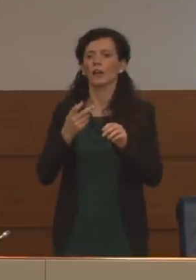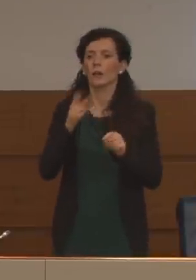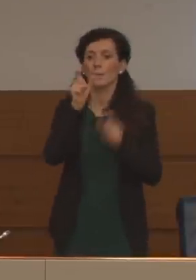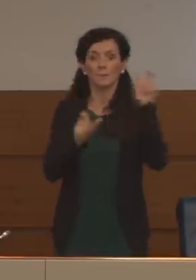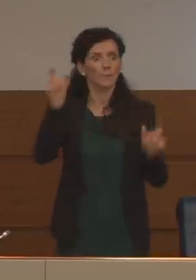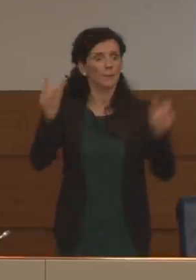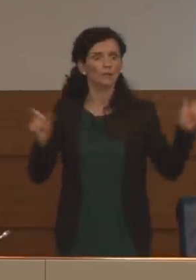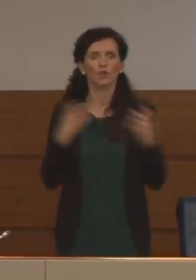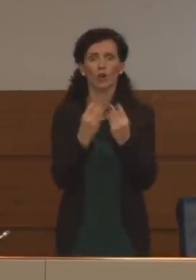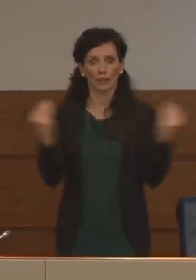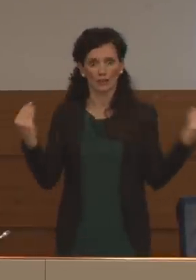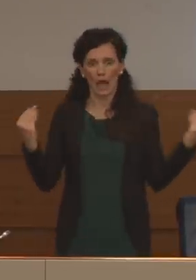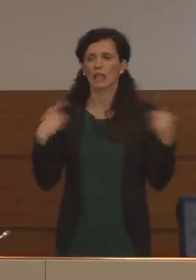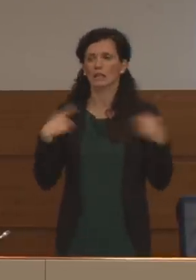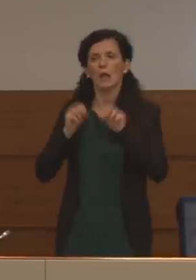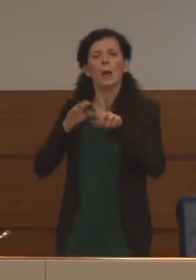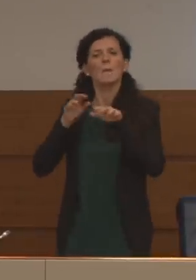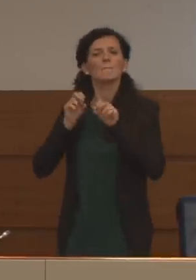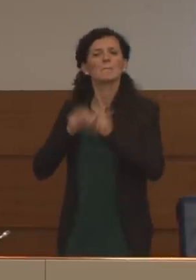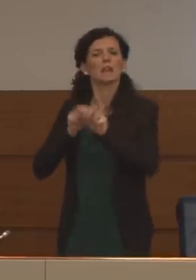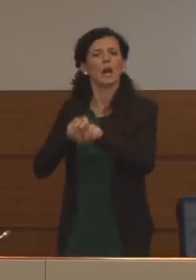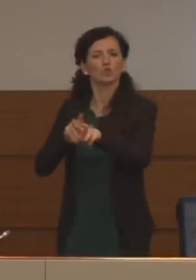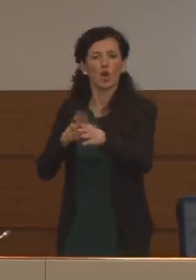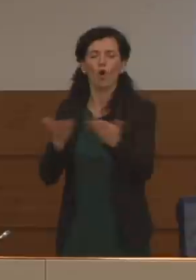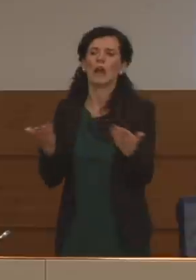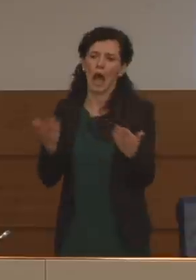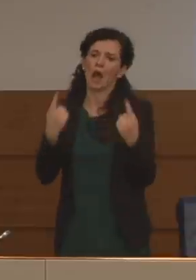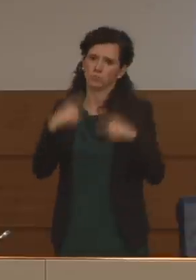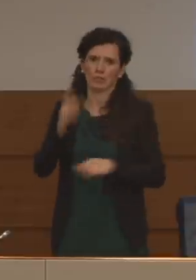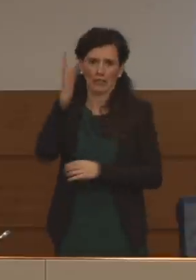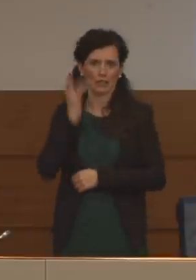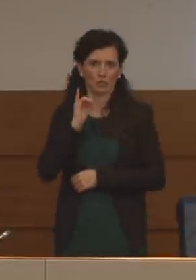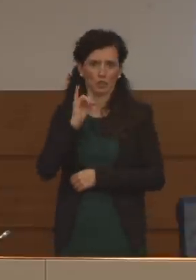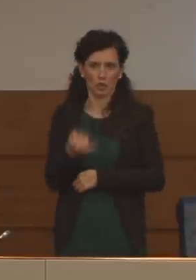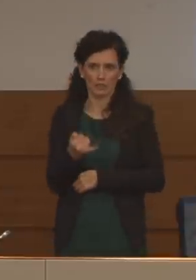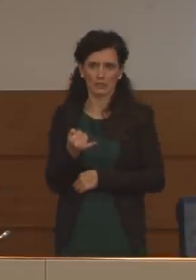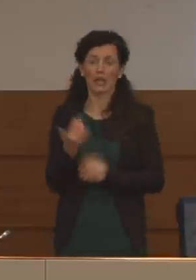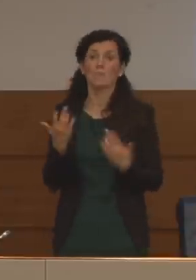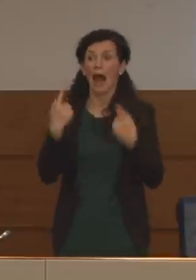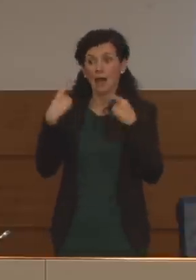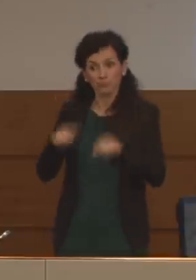essere ma i decreti attualmente in vigore hanno escluso questo tipo di